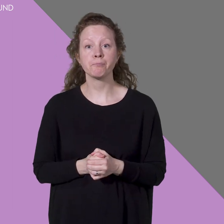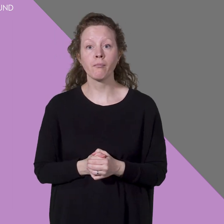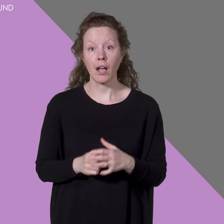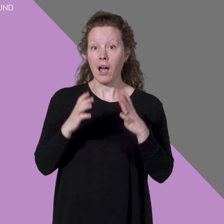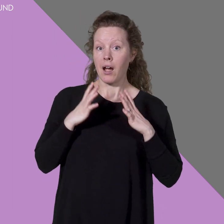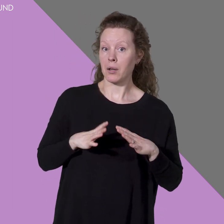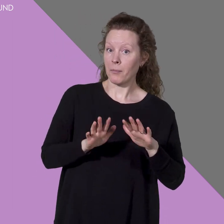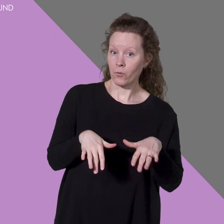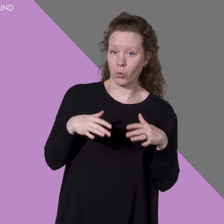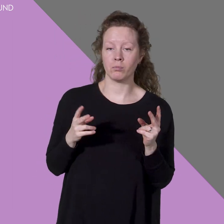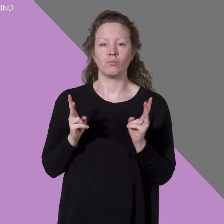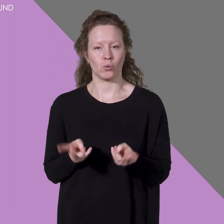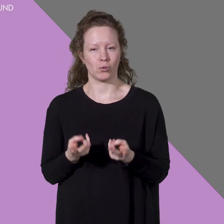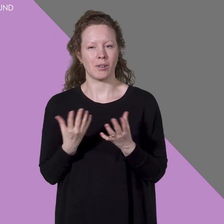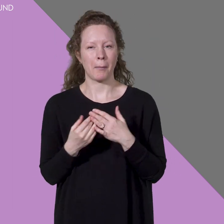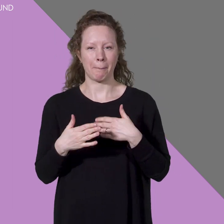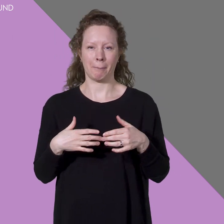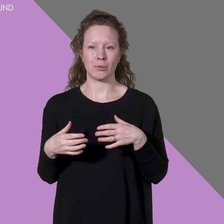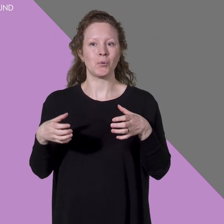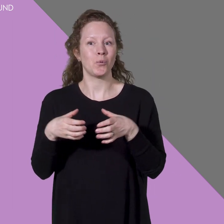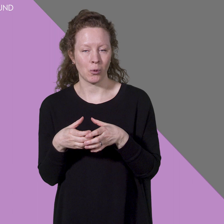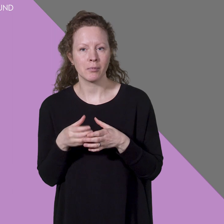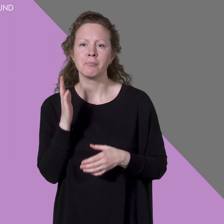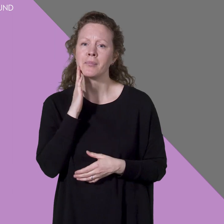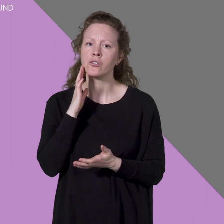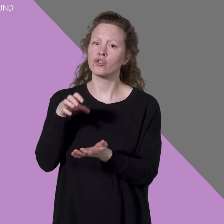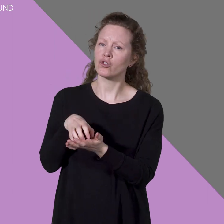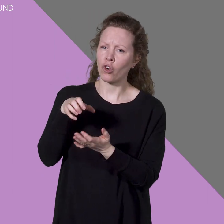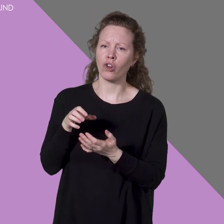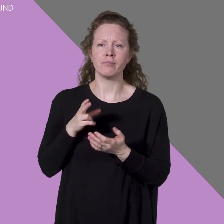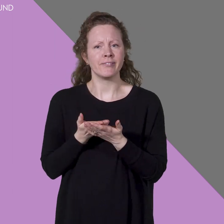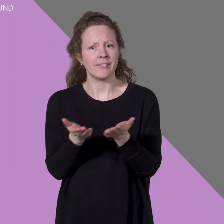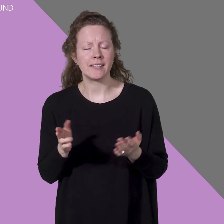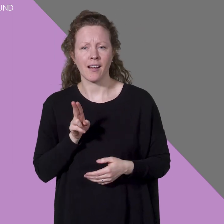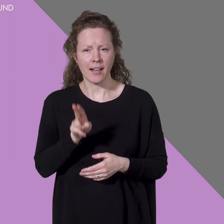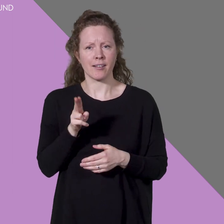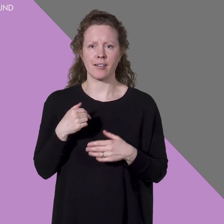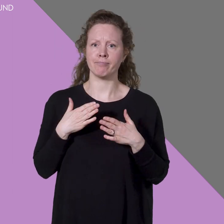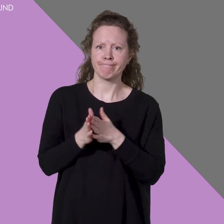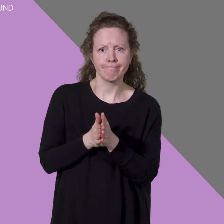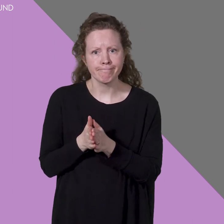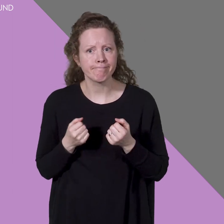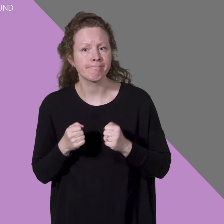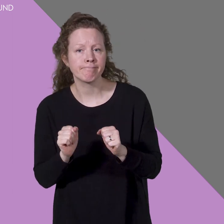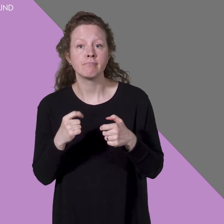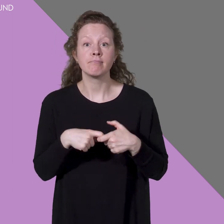Handikappforum och samarbetsgruppen efterlyser ett genuint engagemang -